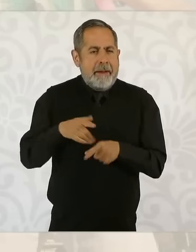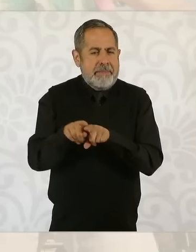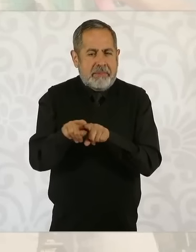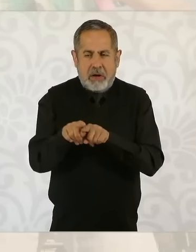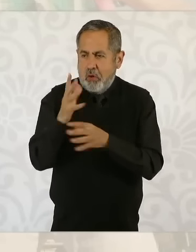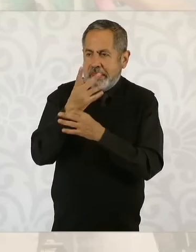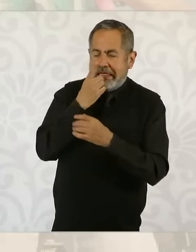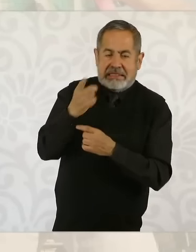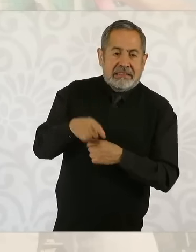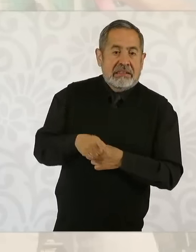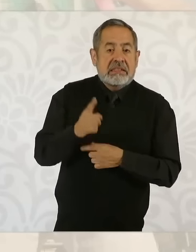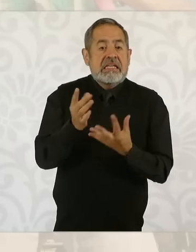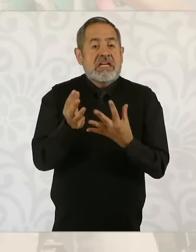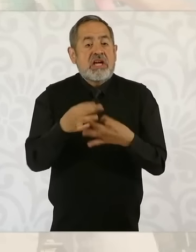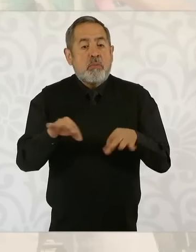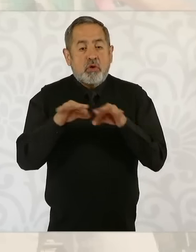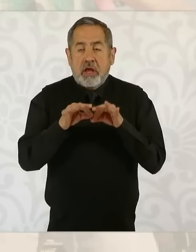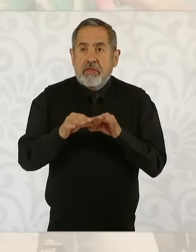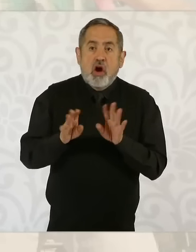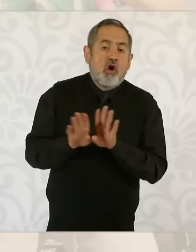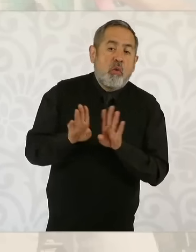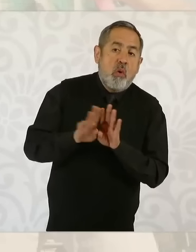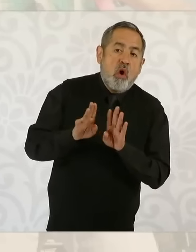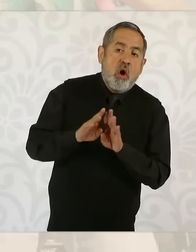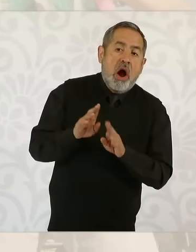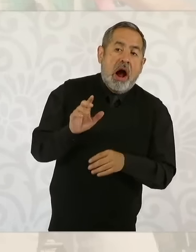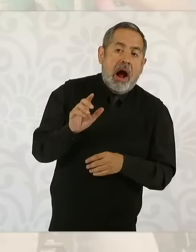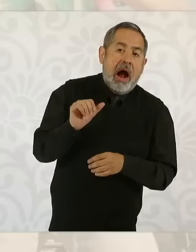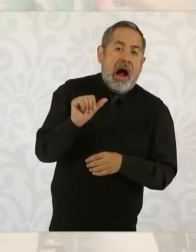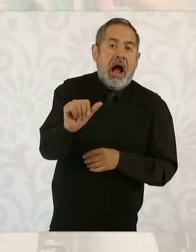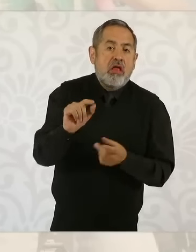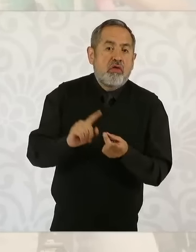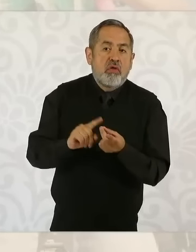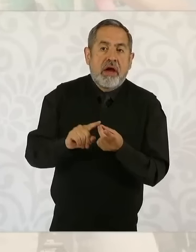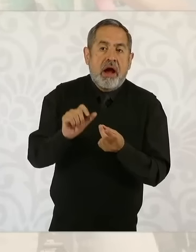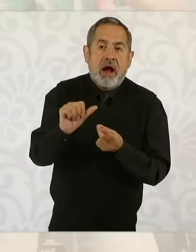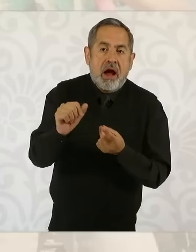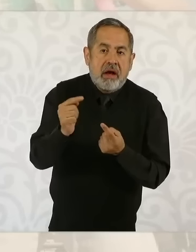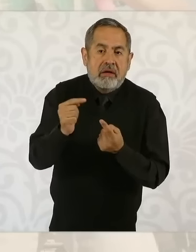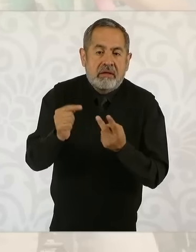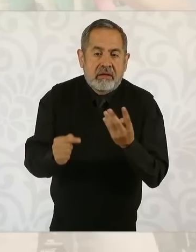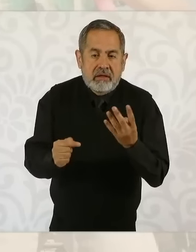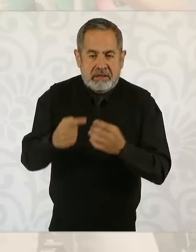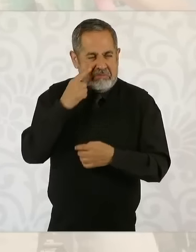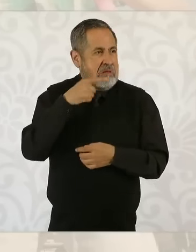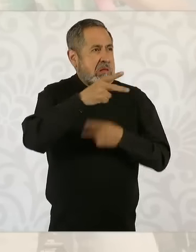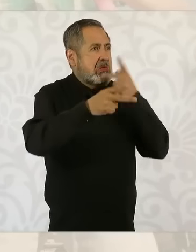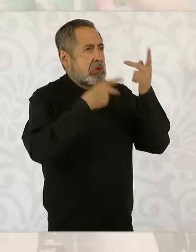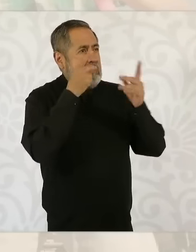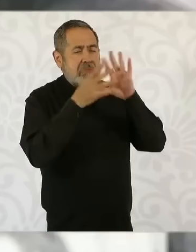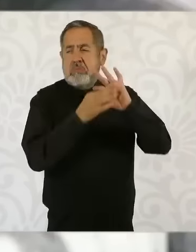es que lo importante es la tendencia la tendencia continúa a pesar de la retórica a pesar de los de